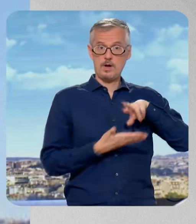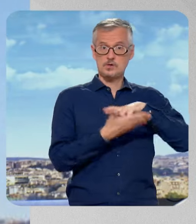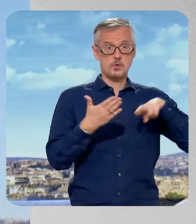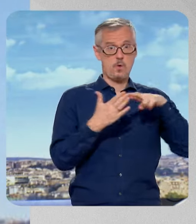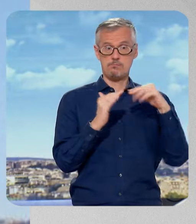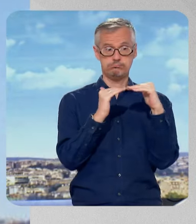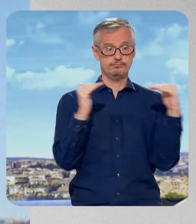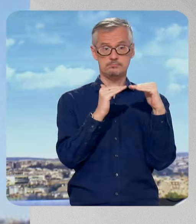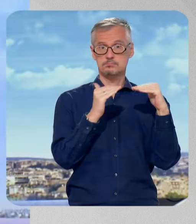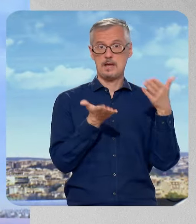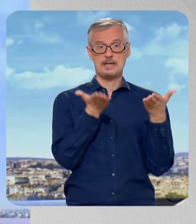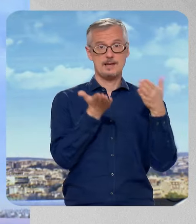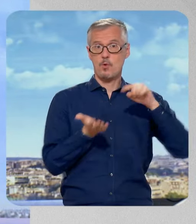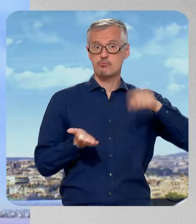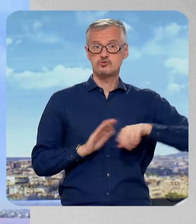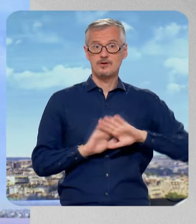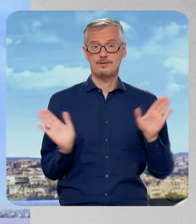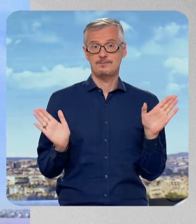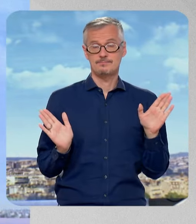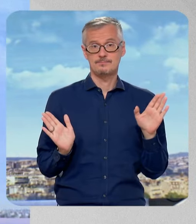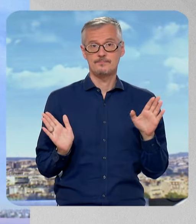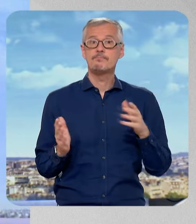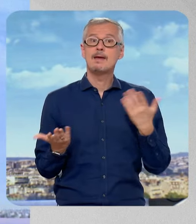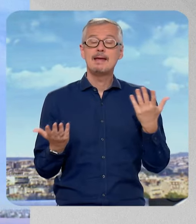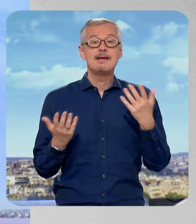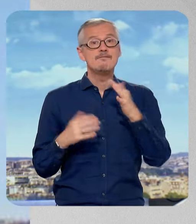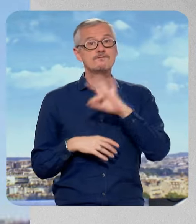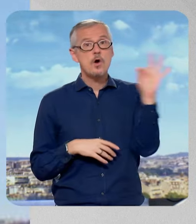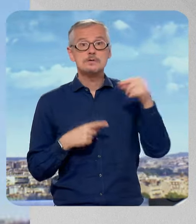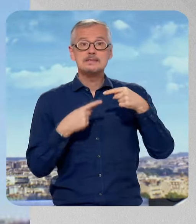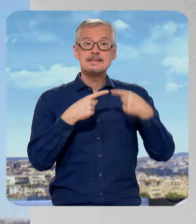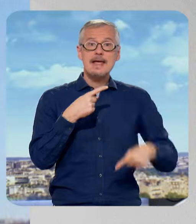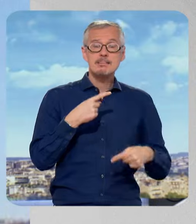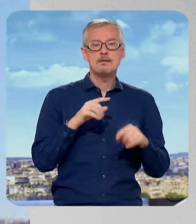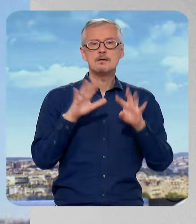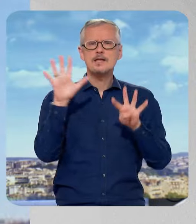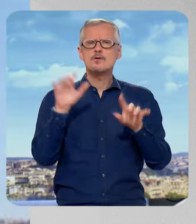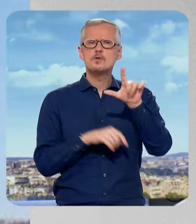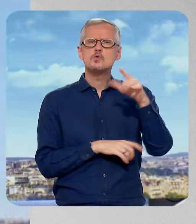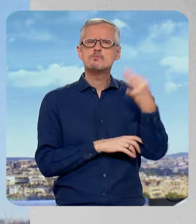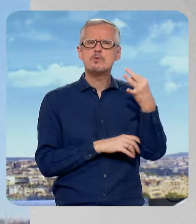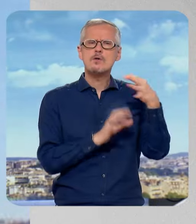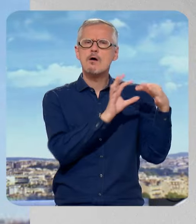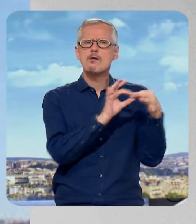Que dites-vous à M.Barnier et à son successeur? C.Delga: M.Barnier a été, pendant 17 ans